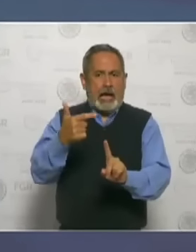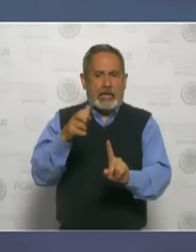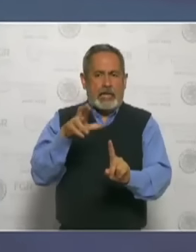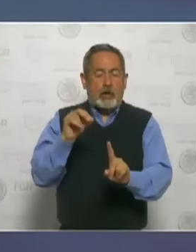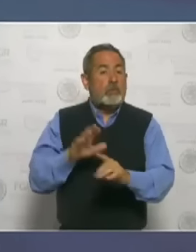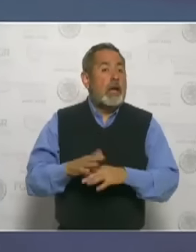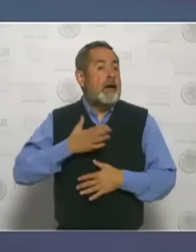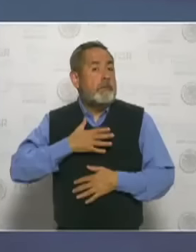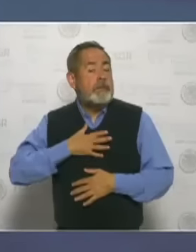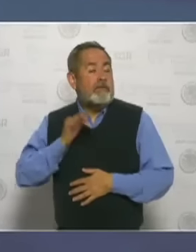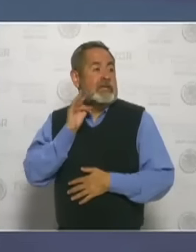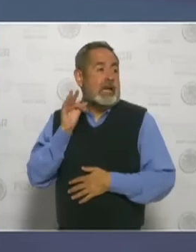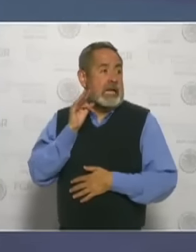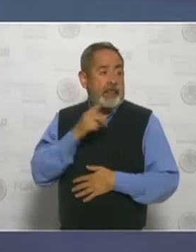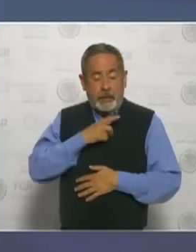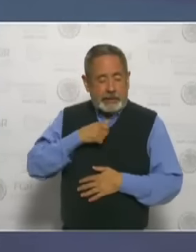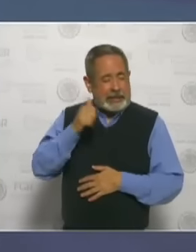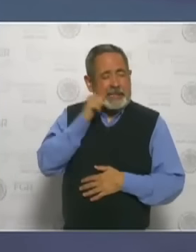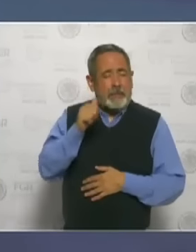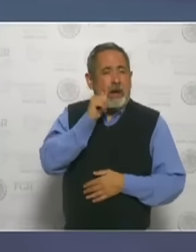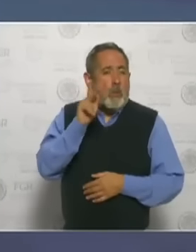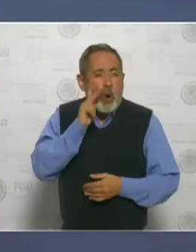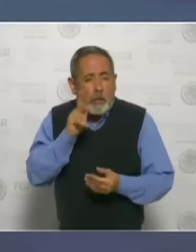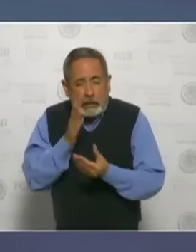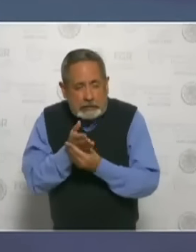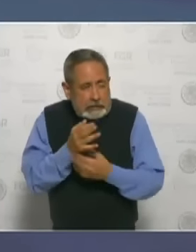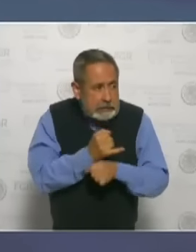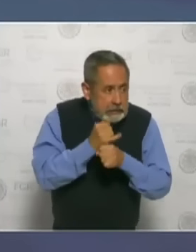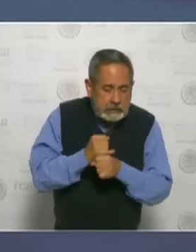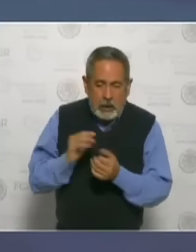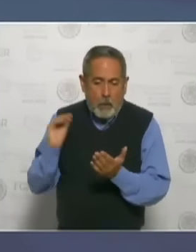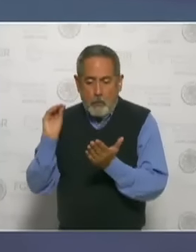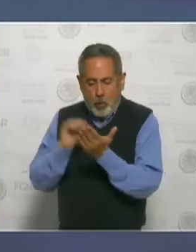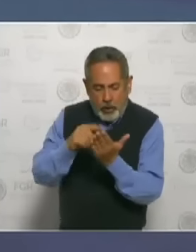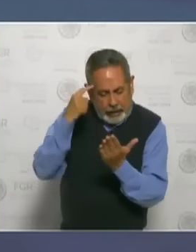el deber de integrar la perspectiva de género en sus investigaciones,